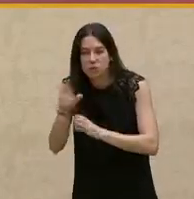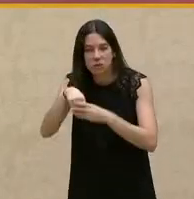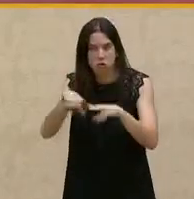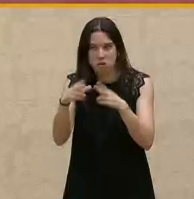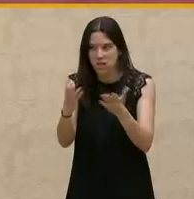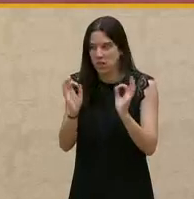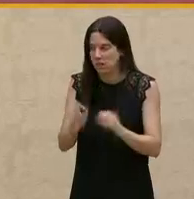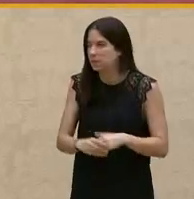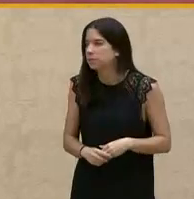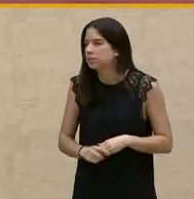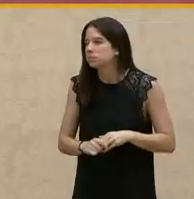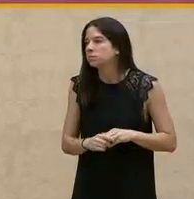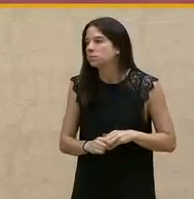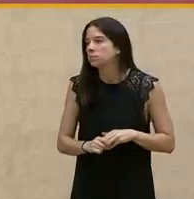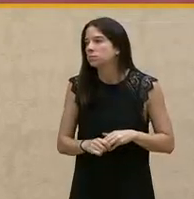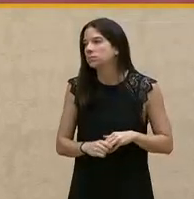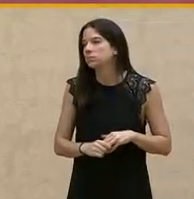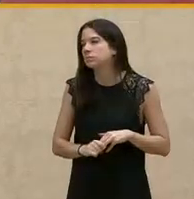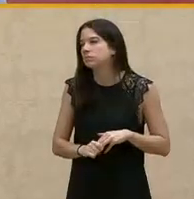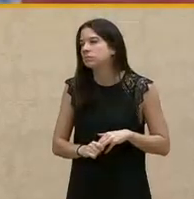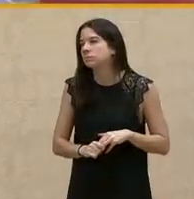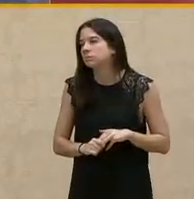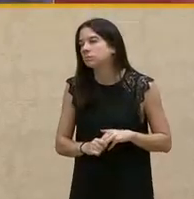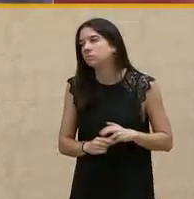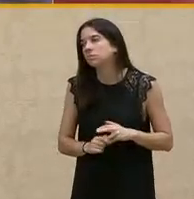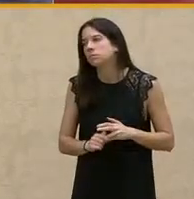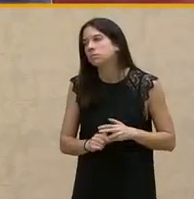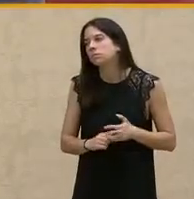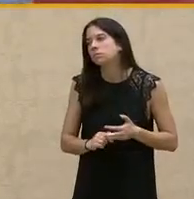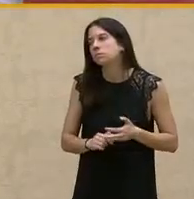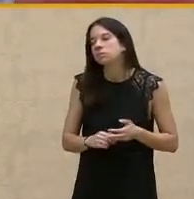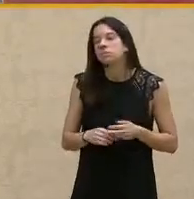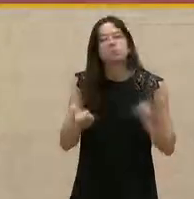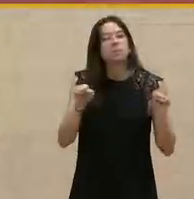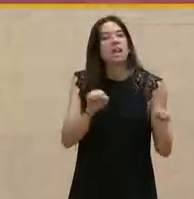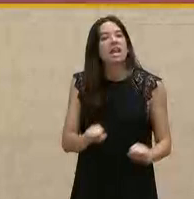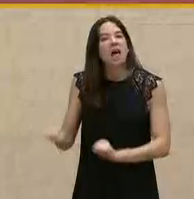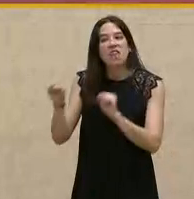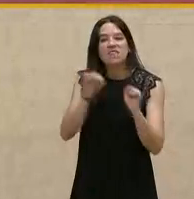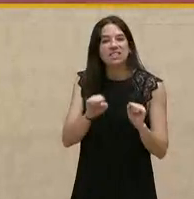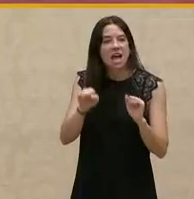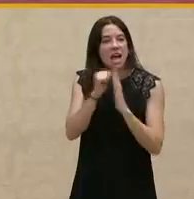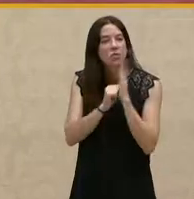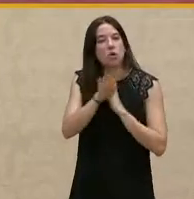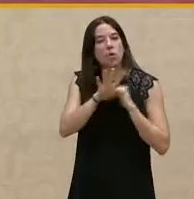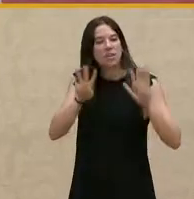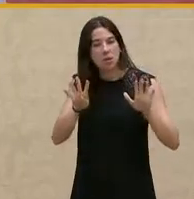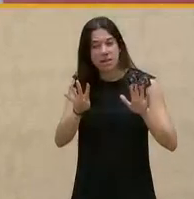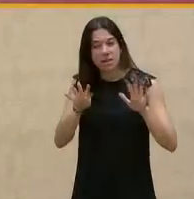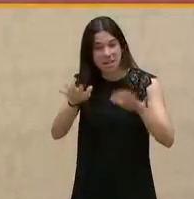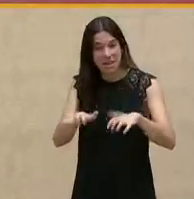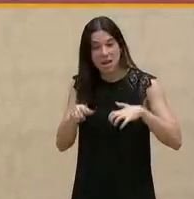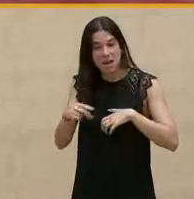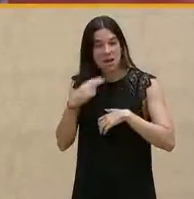Y lo decía en la defensa del artículo 49 en sesión plenaria. La inteligencia artificial